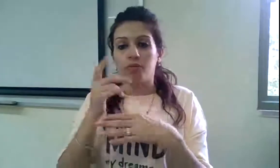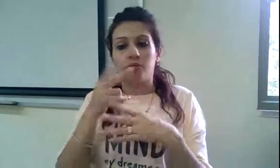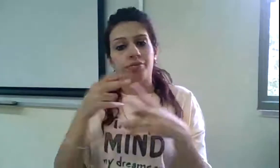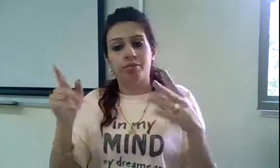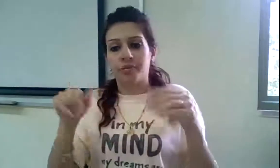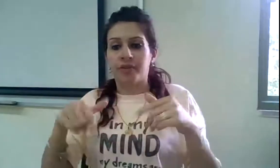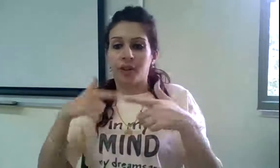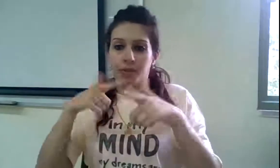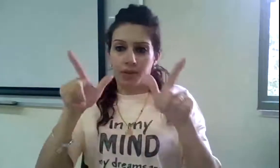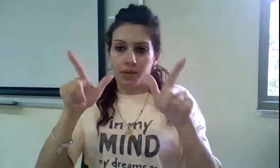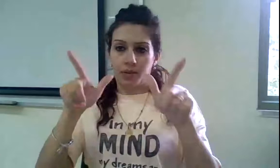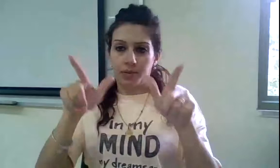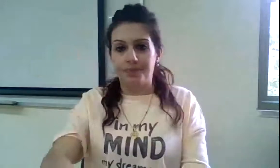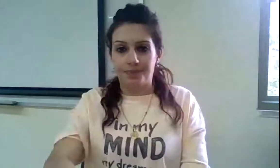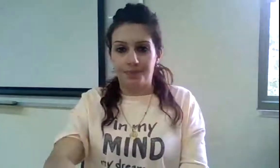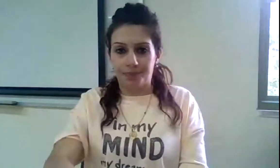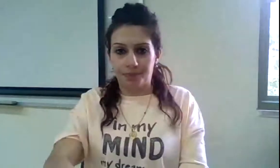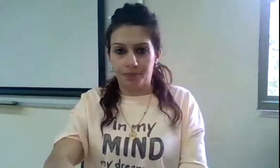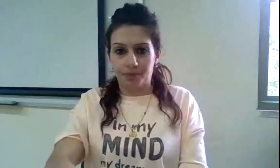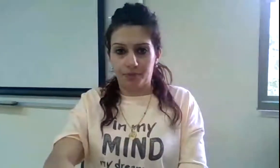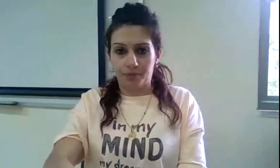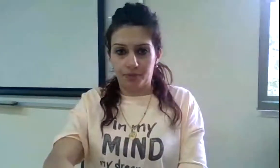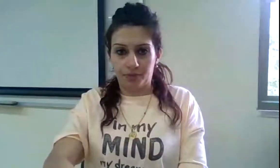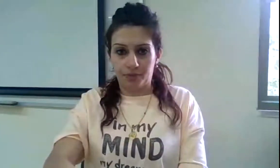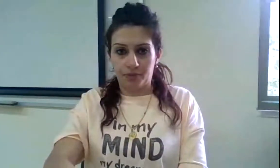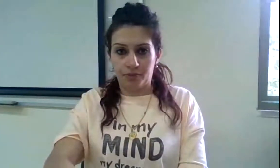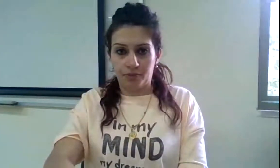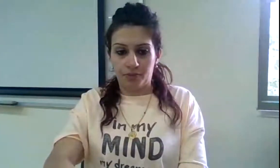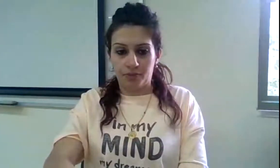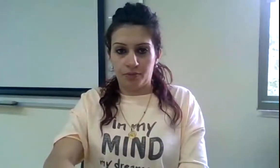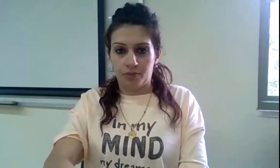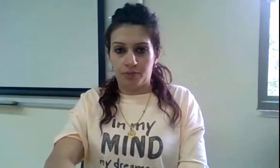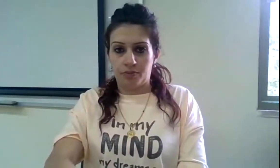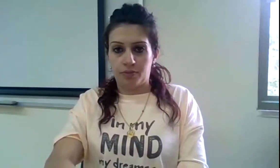قررنا نظرا لوجود عدد كبير من المشاركين إغلاق خاصية